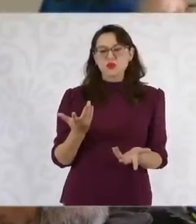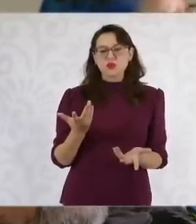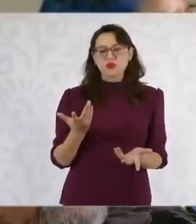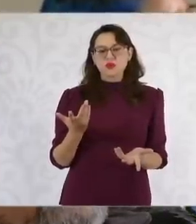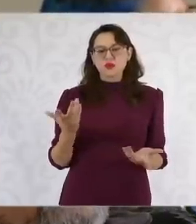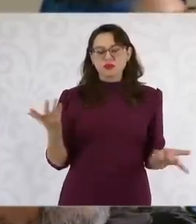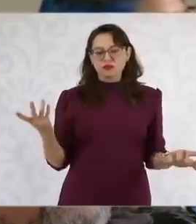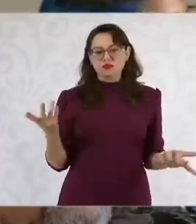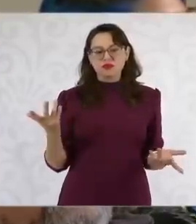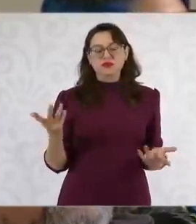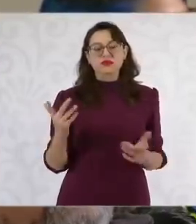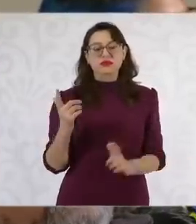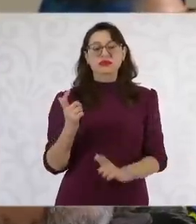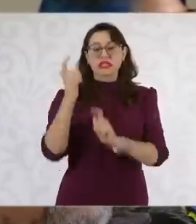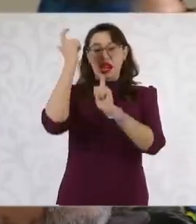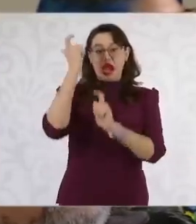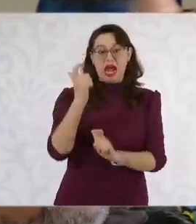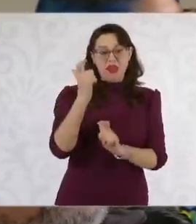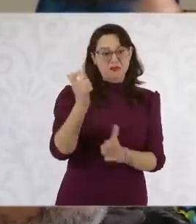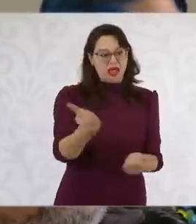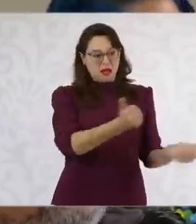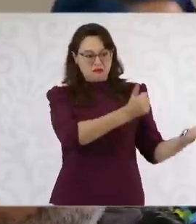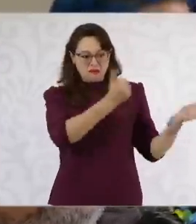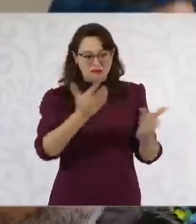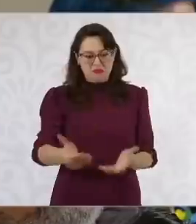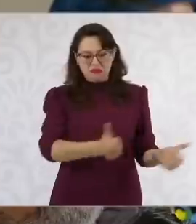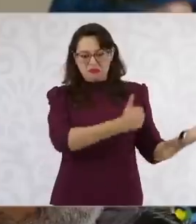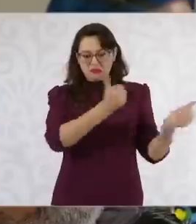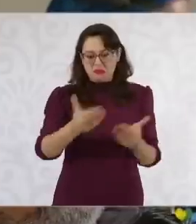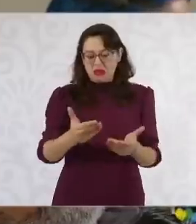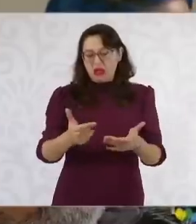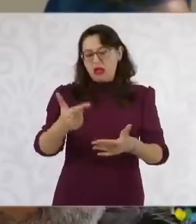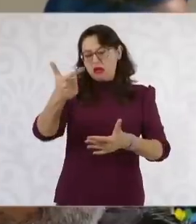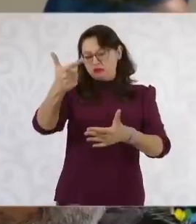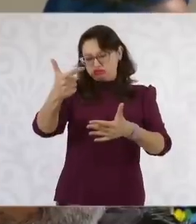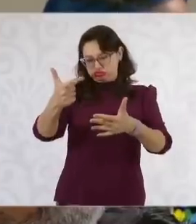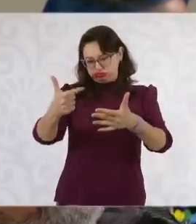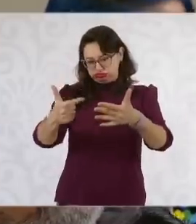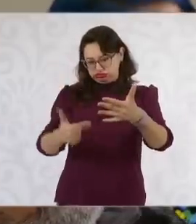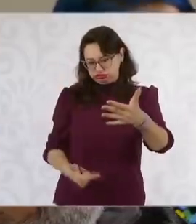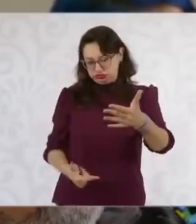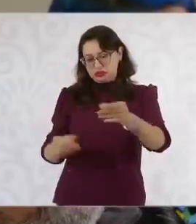que pasan a México a Estados Unidos y no hay pues ni una colaboración no hay una respuesta